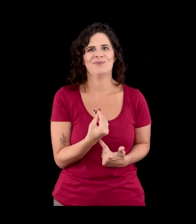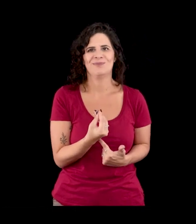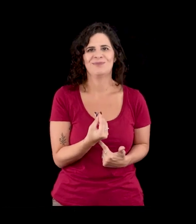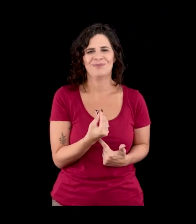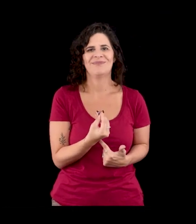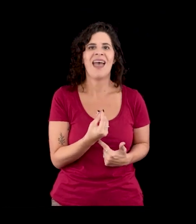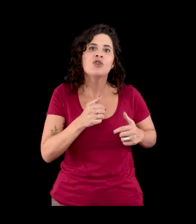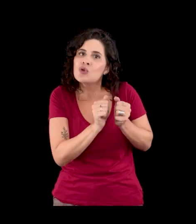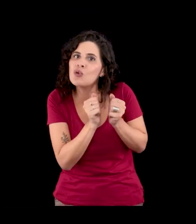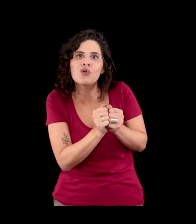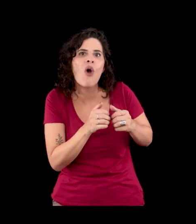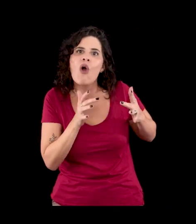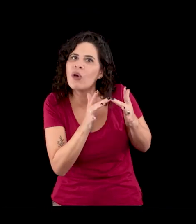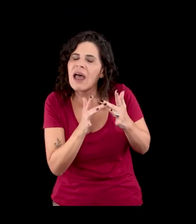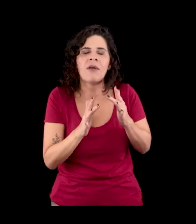Às vezes não dá para fazer tudo,